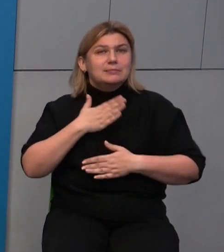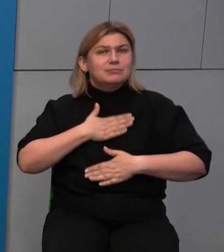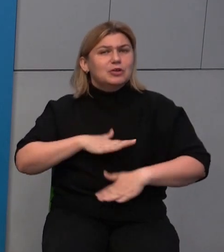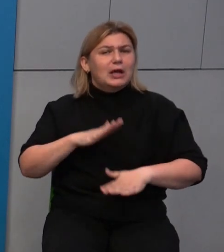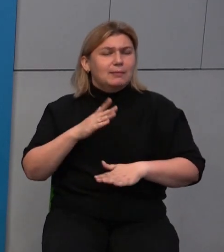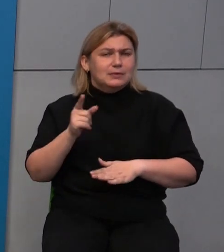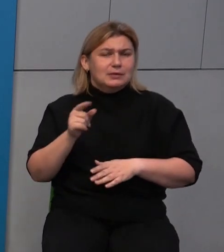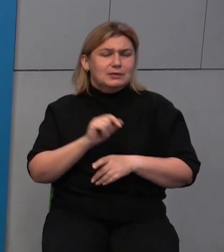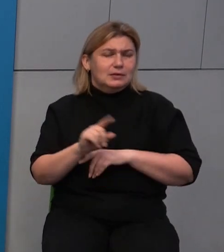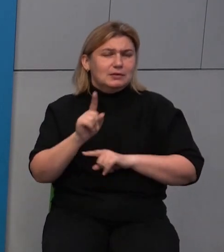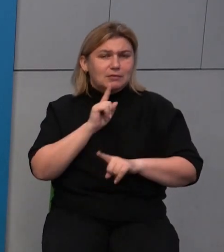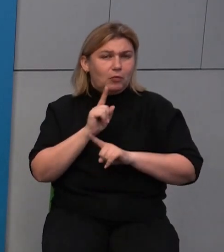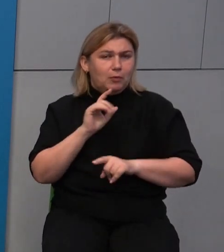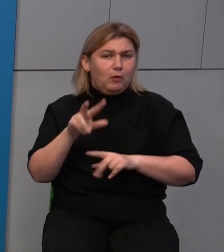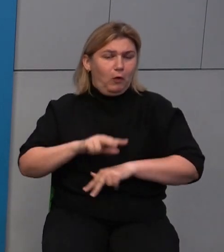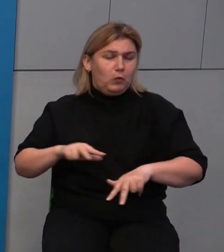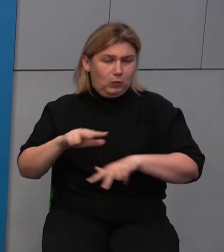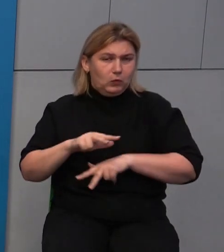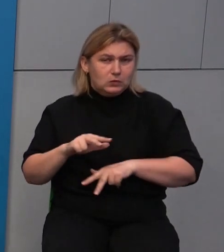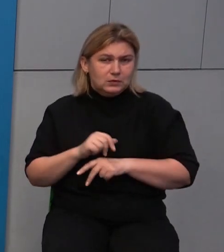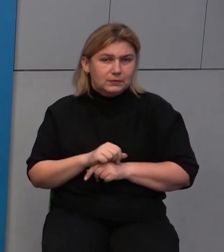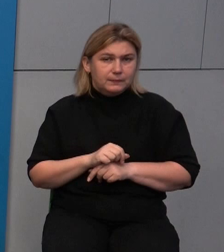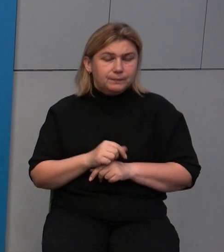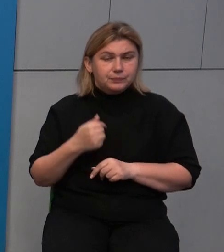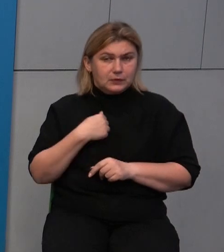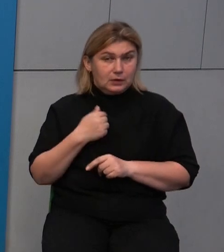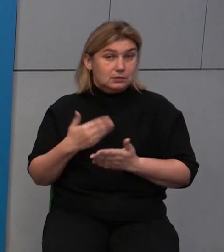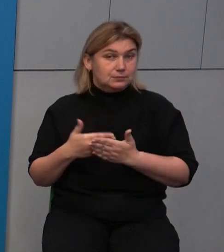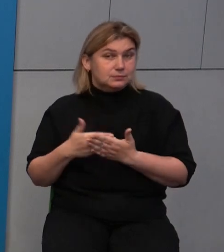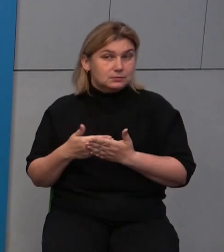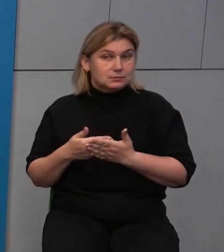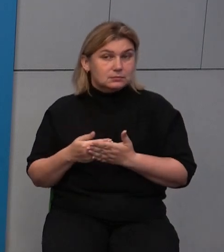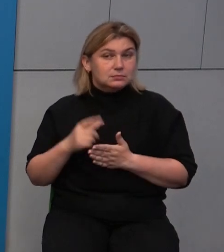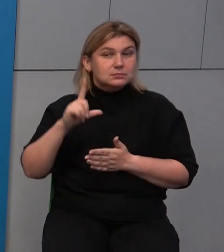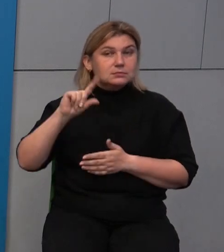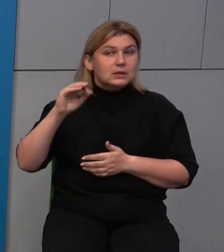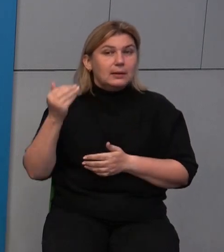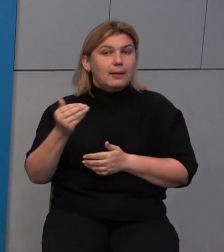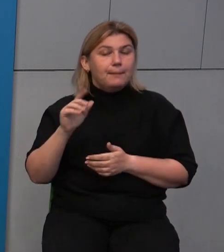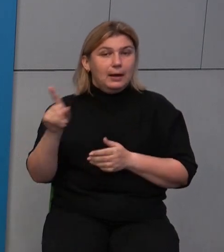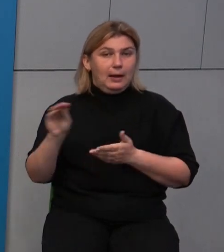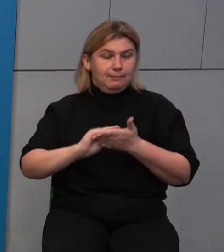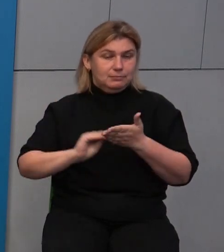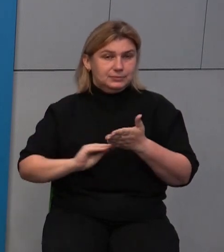I to po prostu według mnie właśnie, Lem w ogóle ma taki sposób pisania.